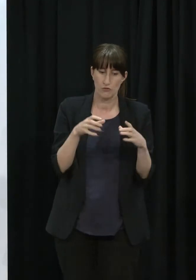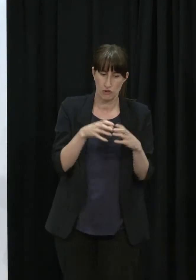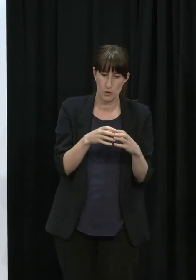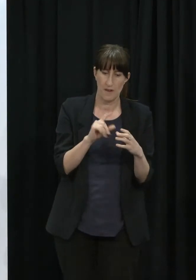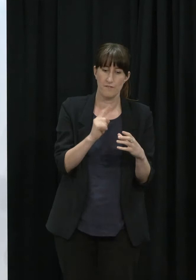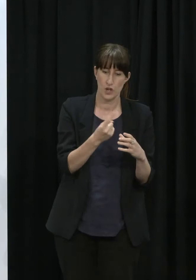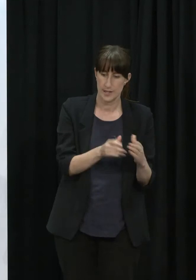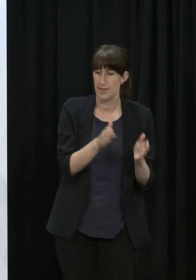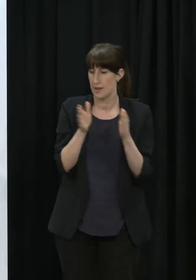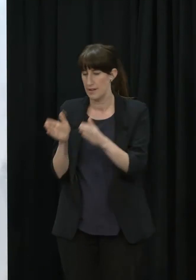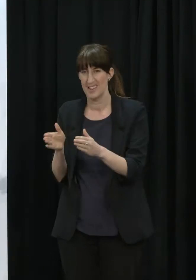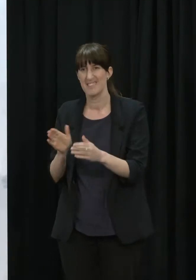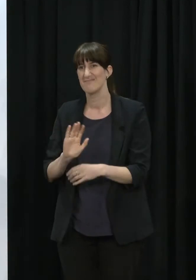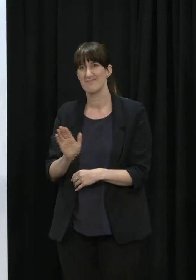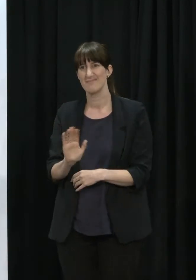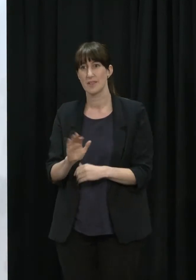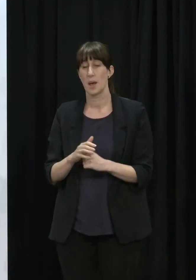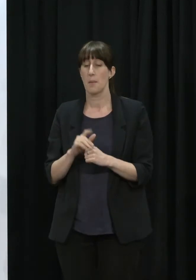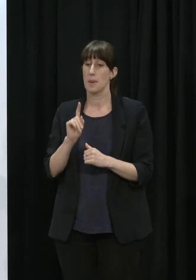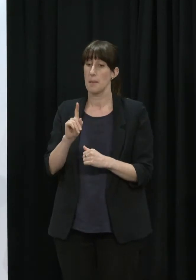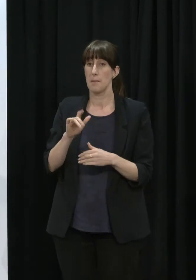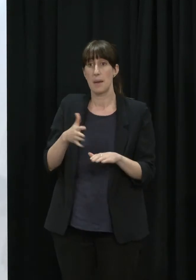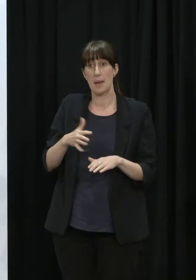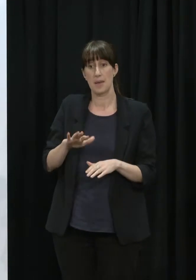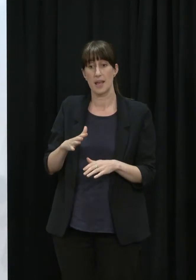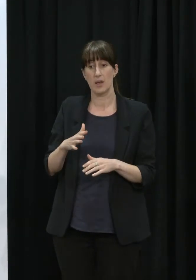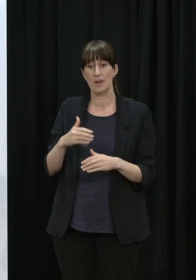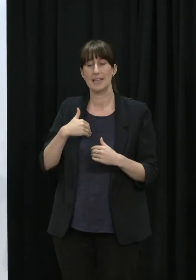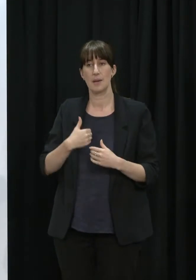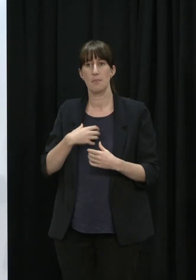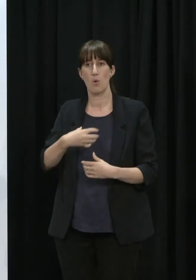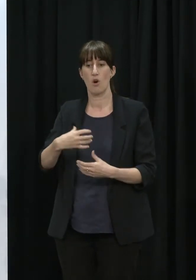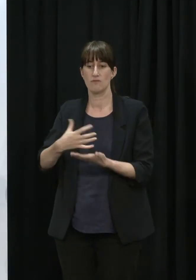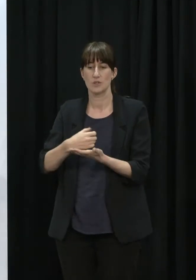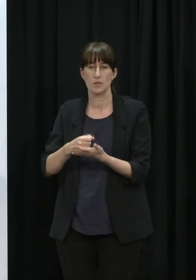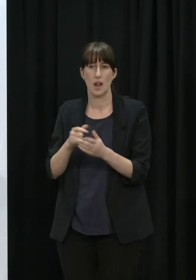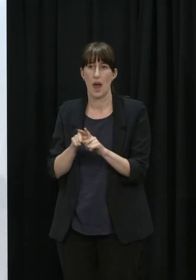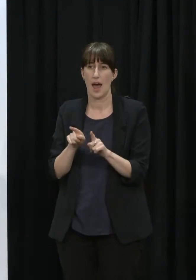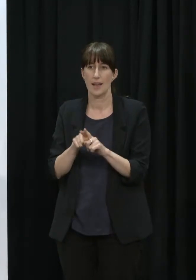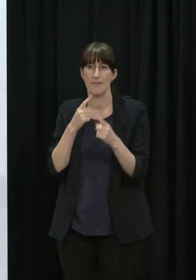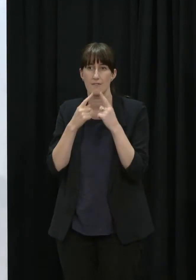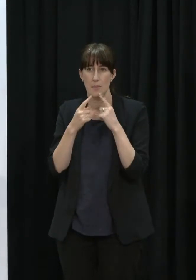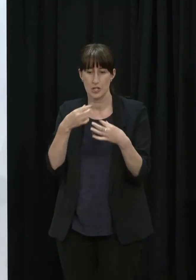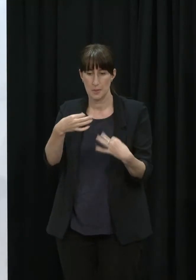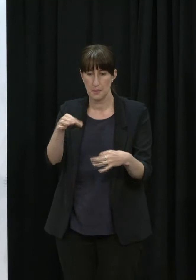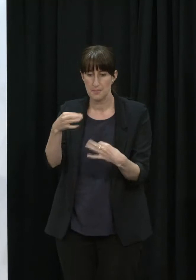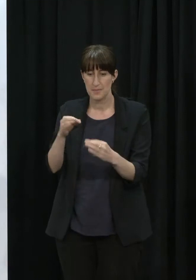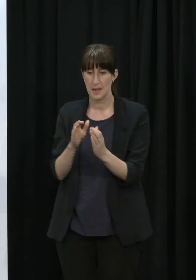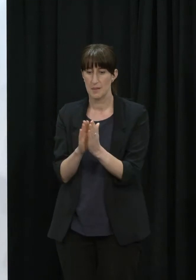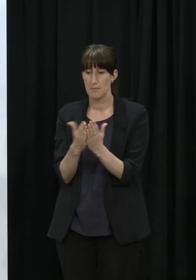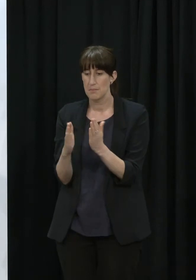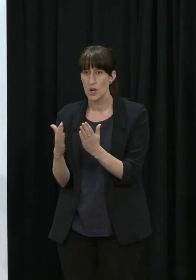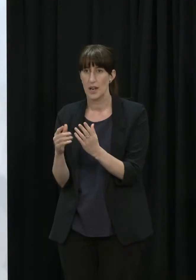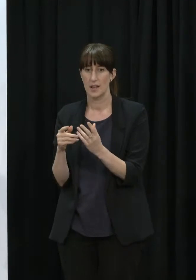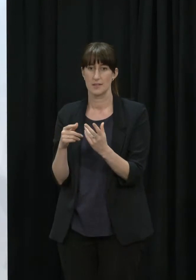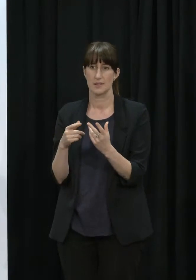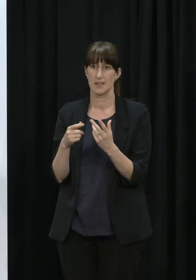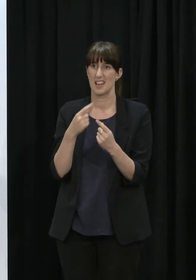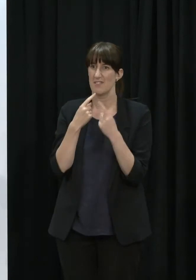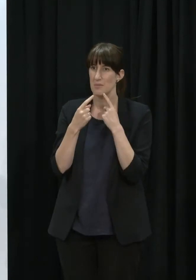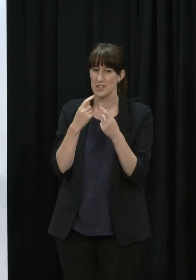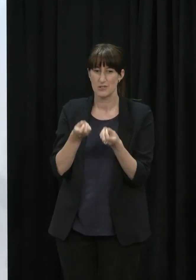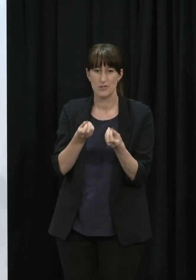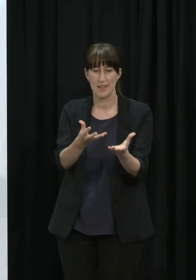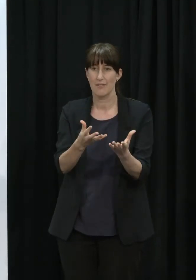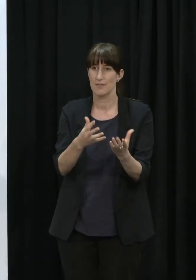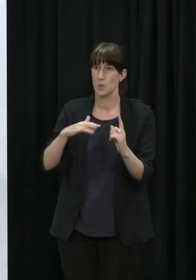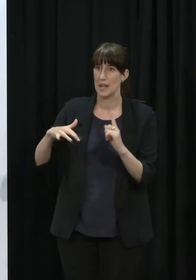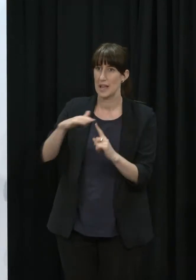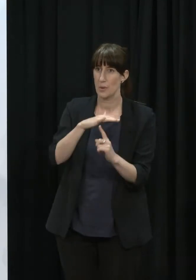Me whai taima na te mea he nui